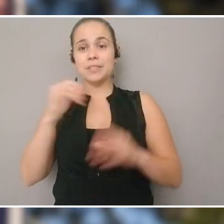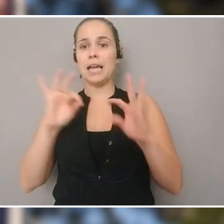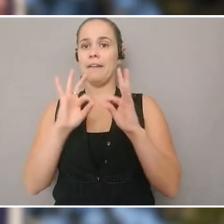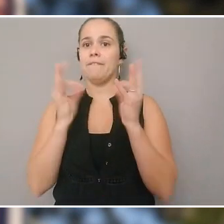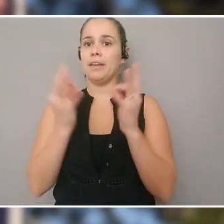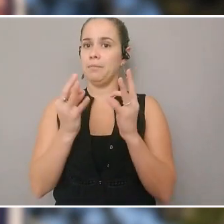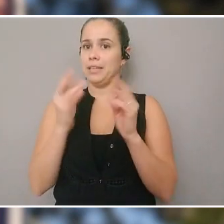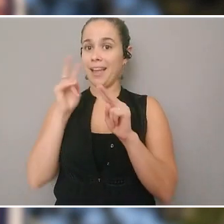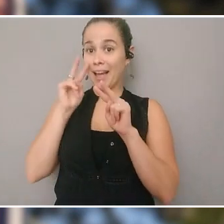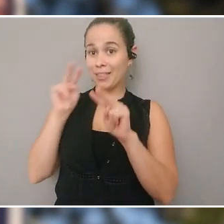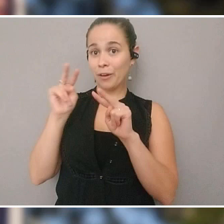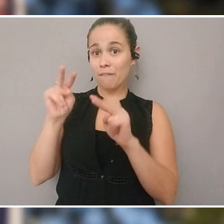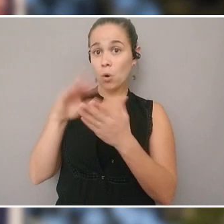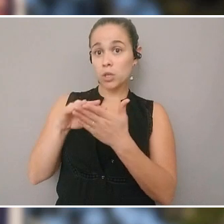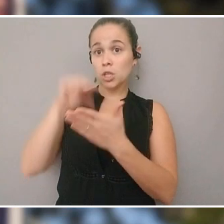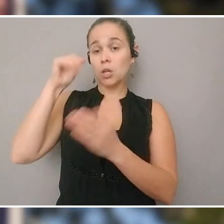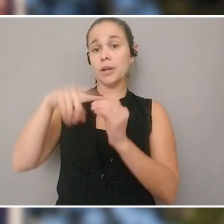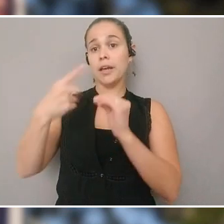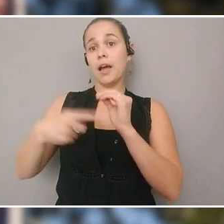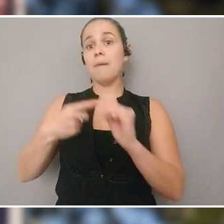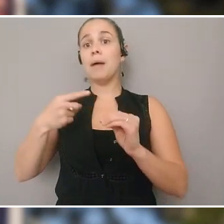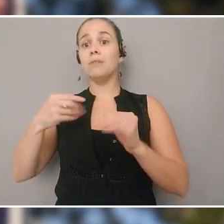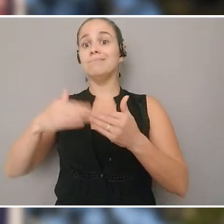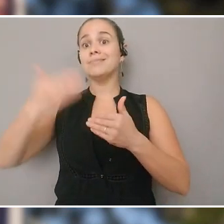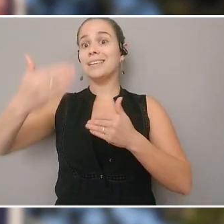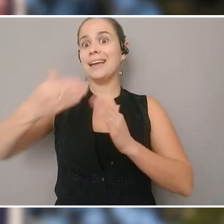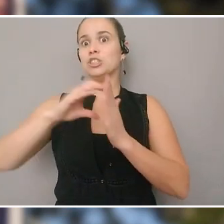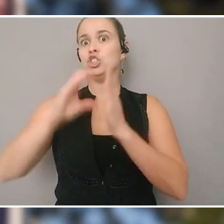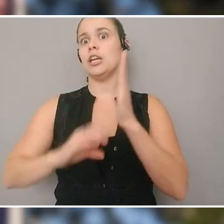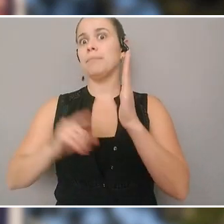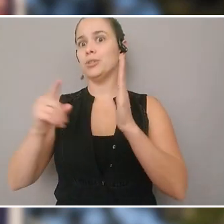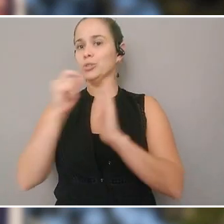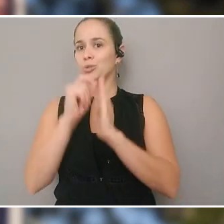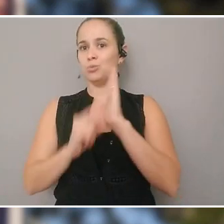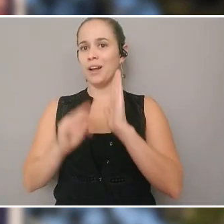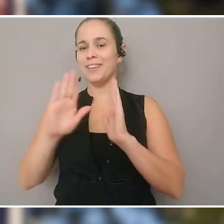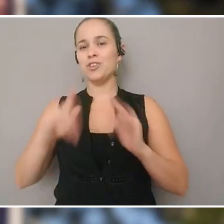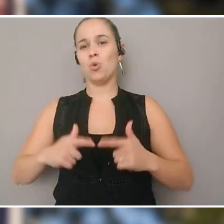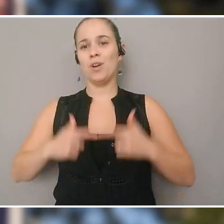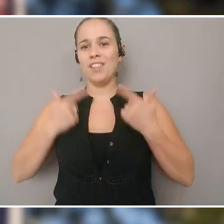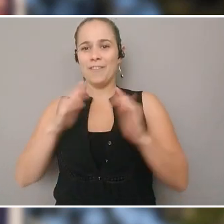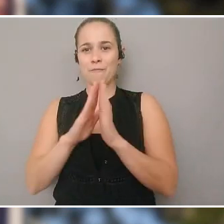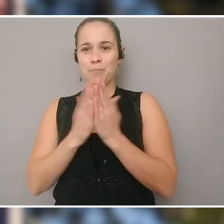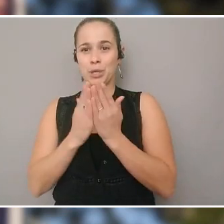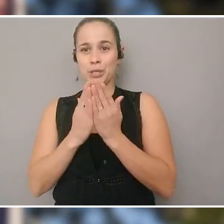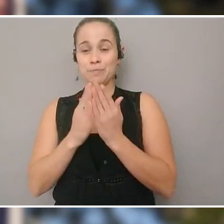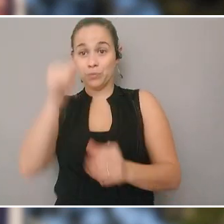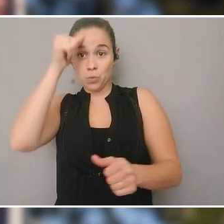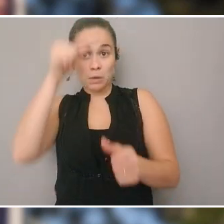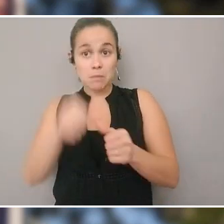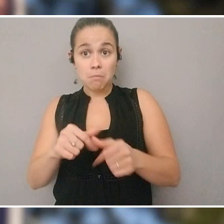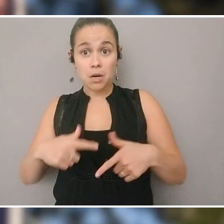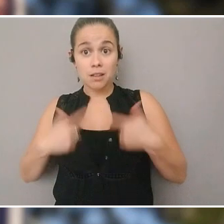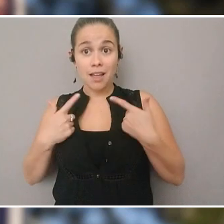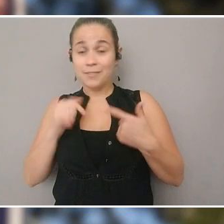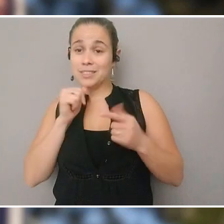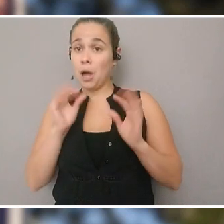aprender sobre lo que escriben en su libro de su vida.